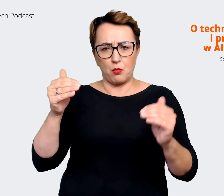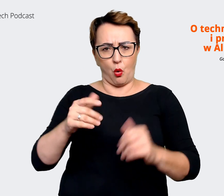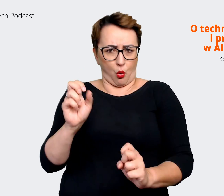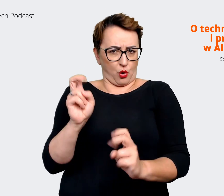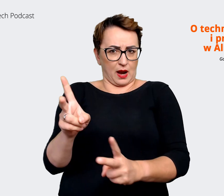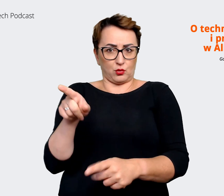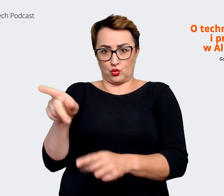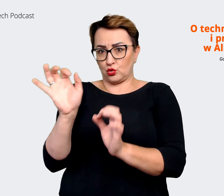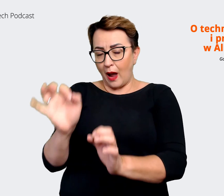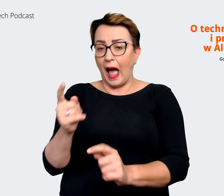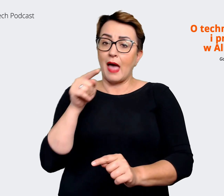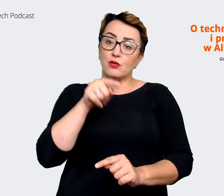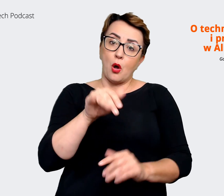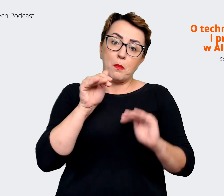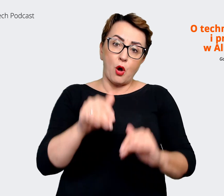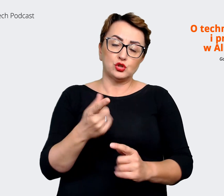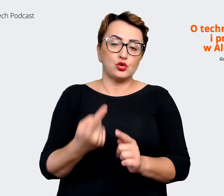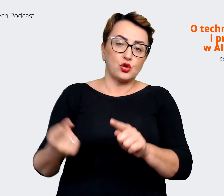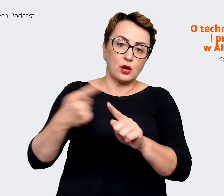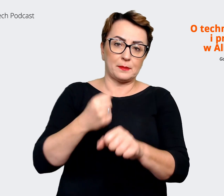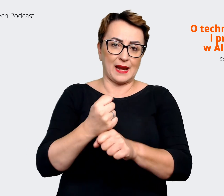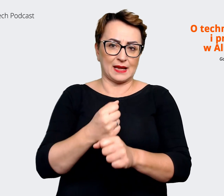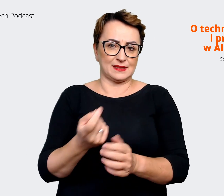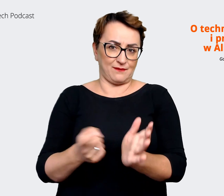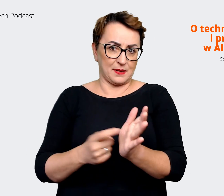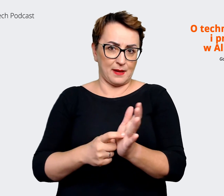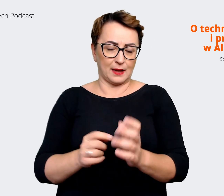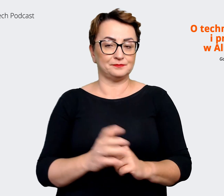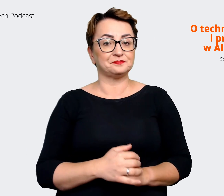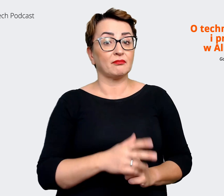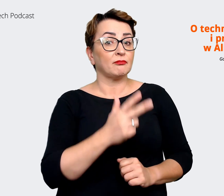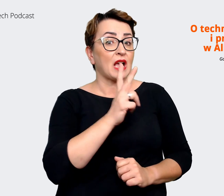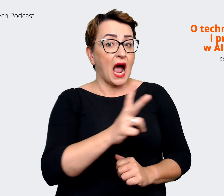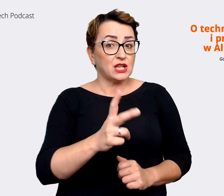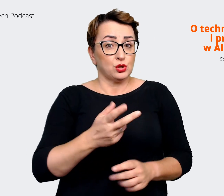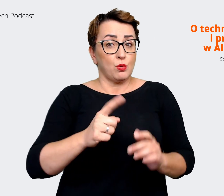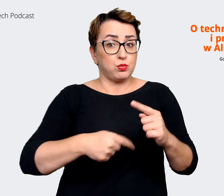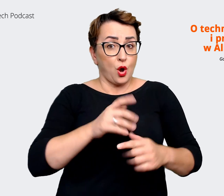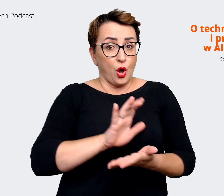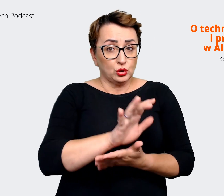a to być może wymaga jakiejś dodatkowej pracy. Tomasz: Każdy nasz produkt ma sporo meczy,